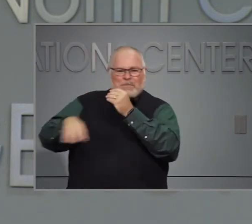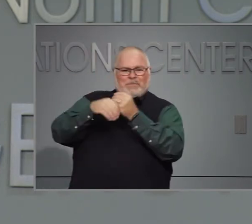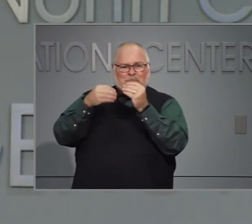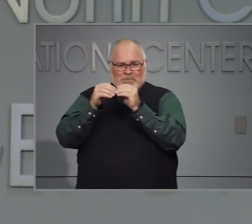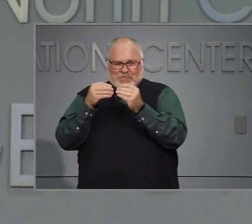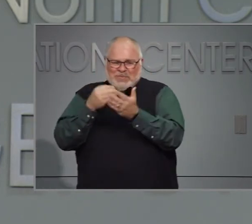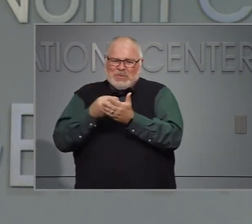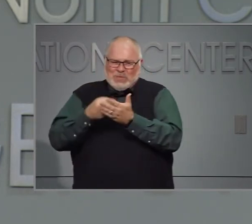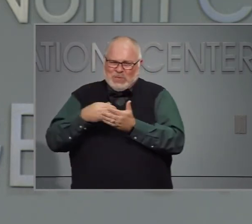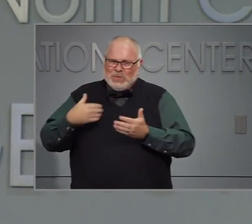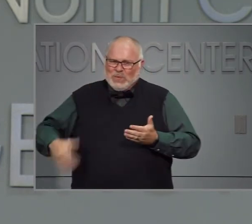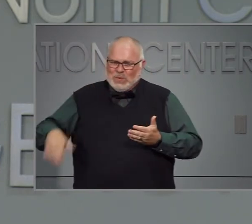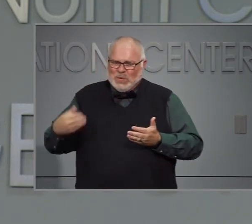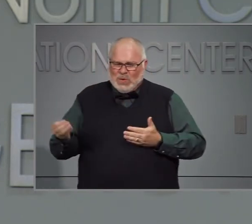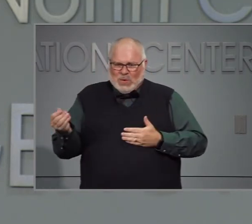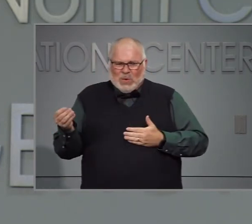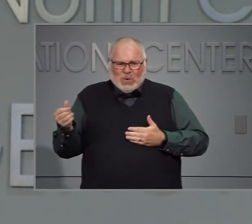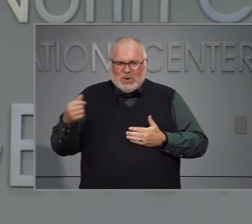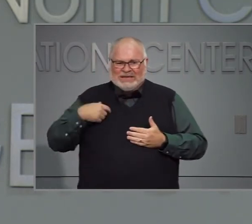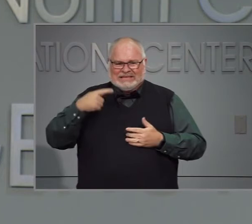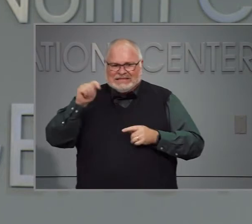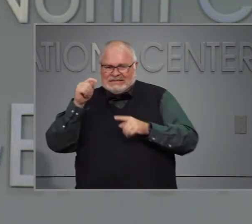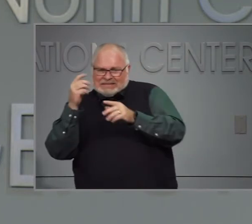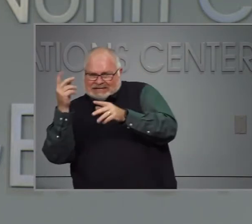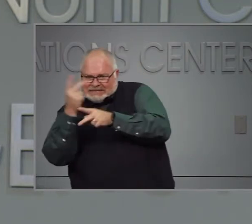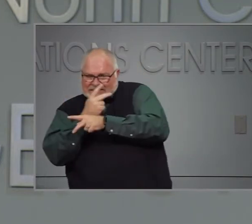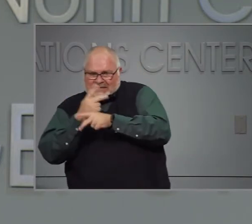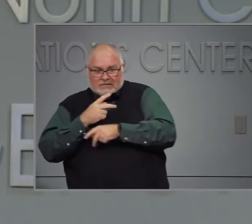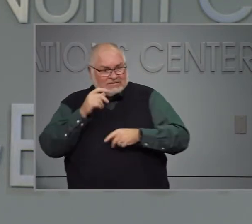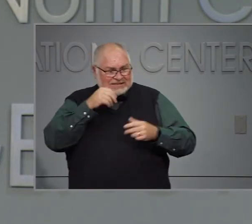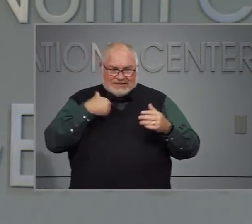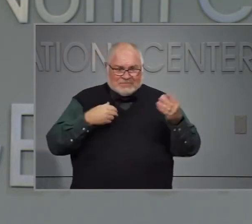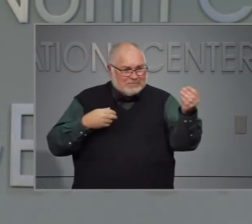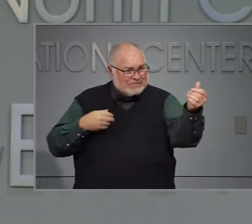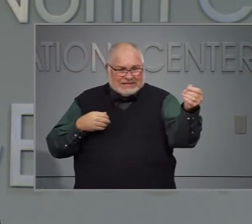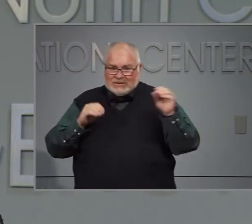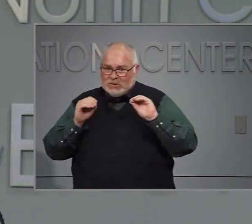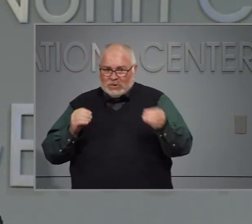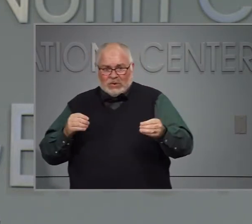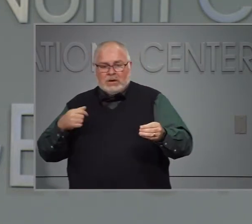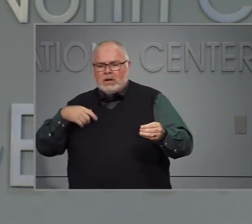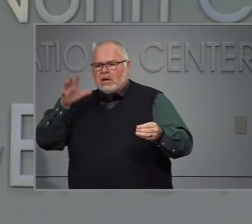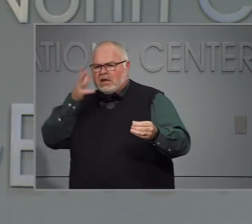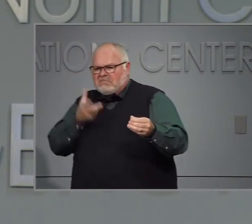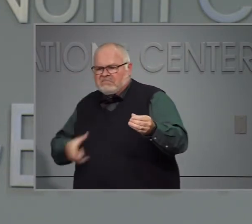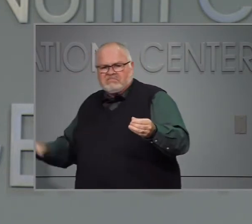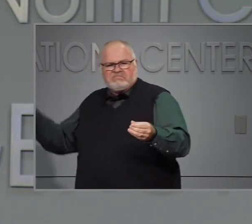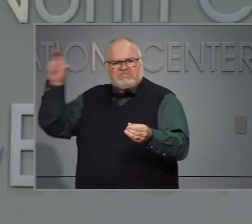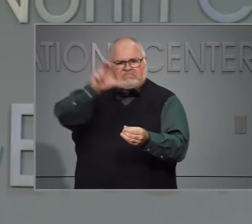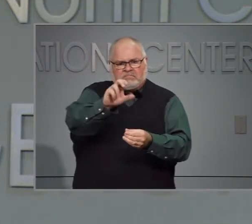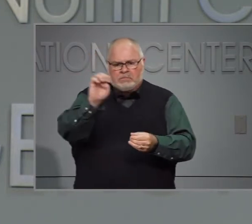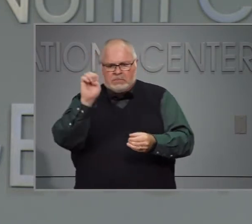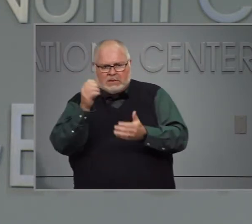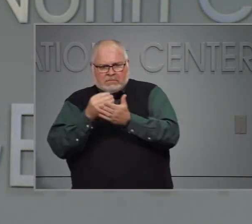Ingla de reembolsos y que ya no sea una barrera y que puedan continuar ofreciendo albergues